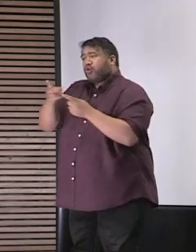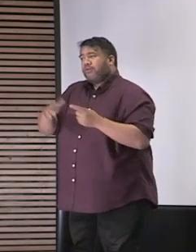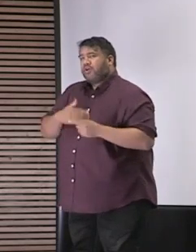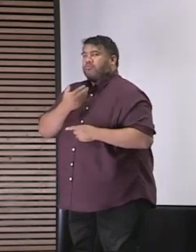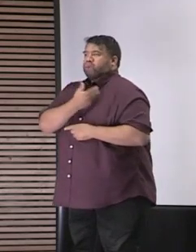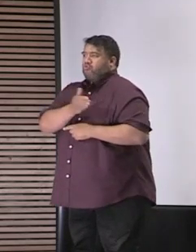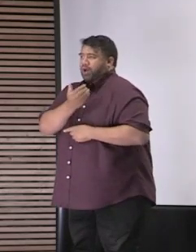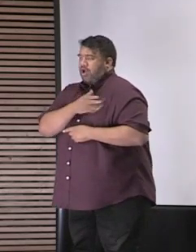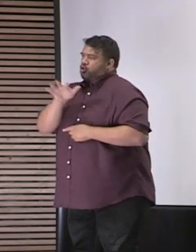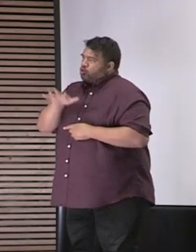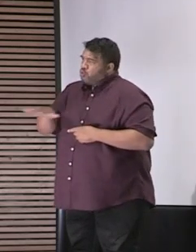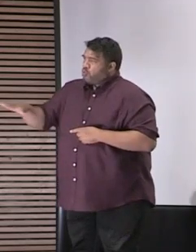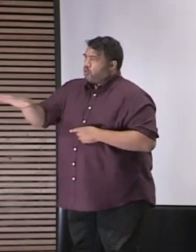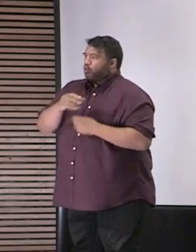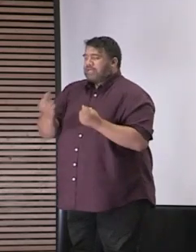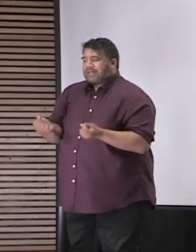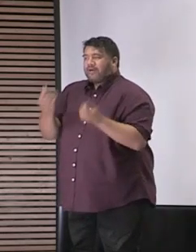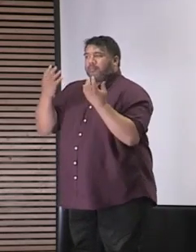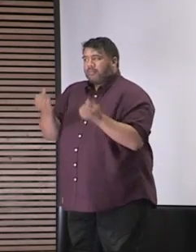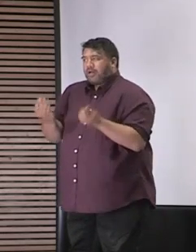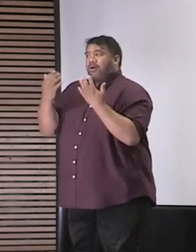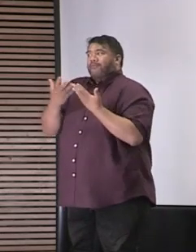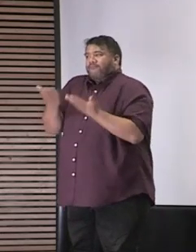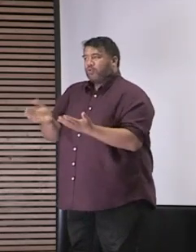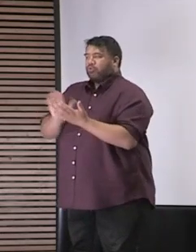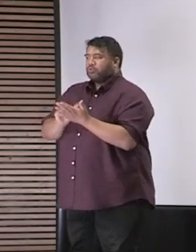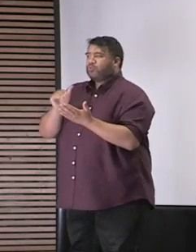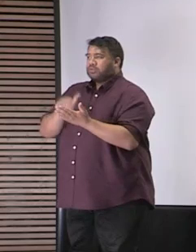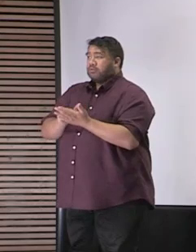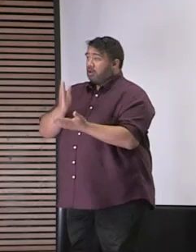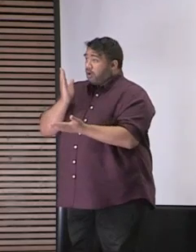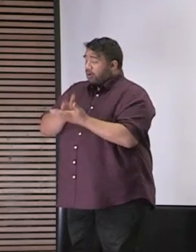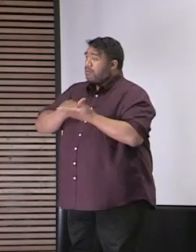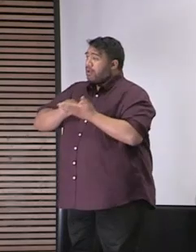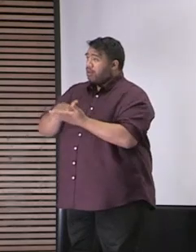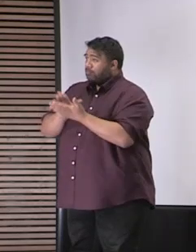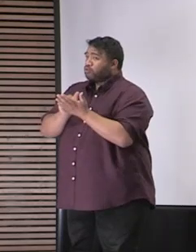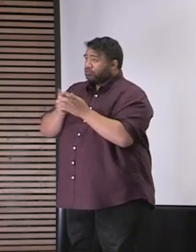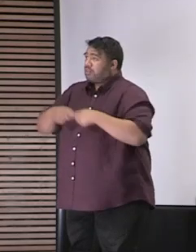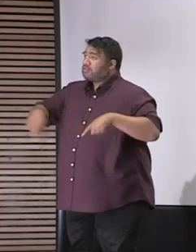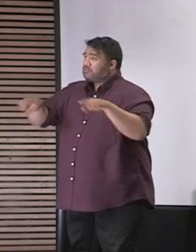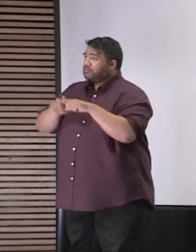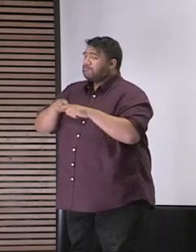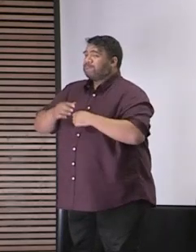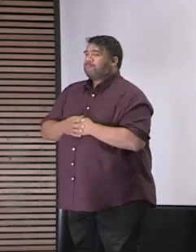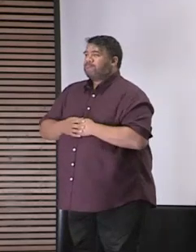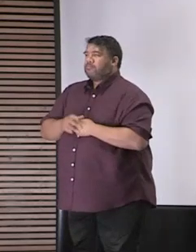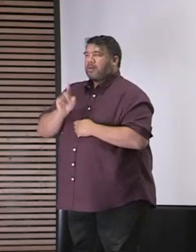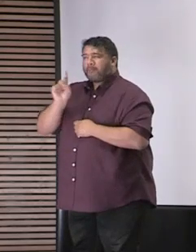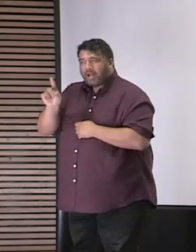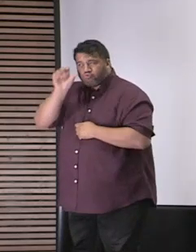Al hacer que el dolor sea lo